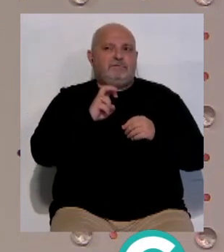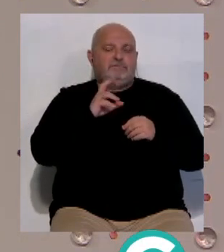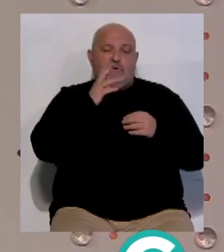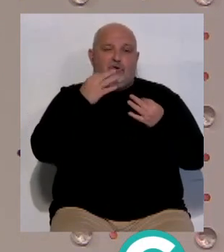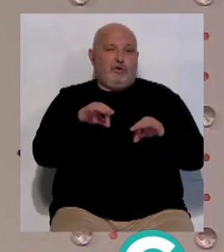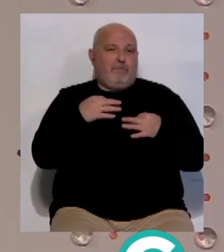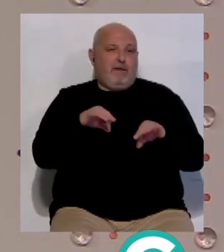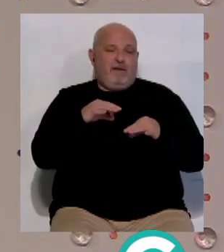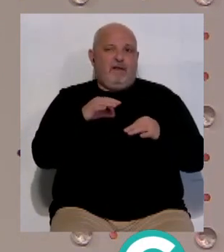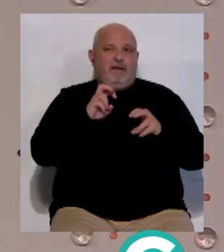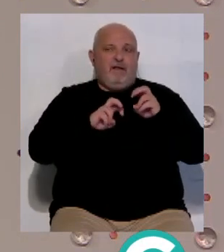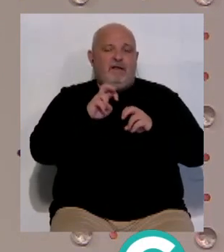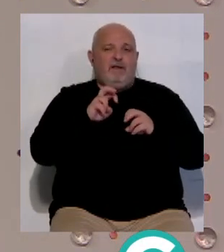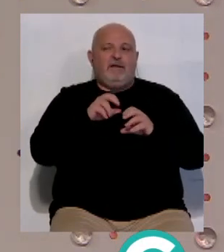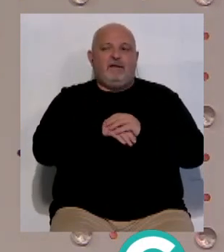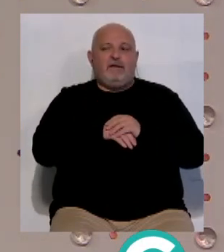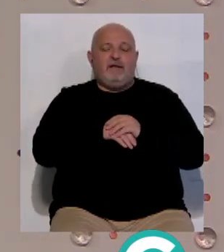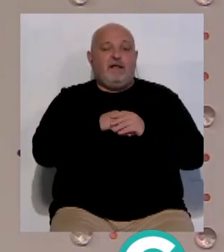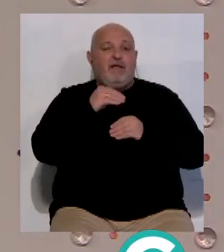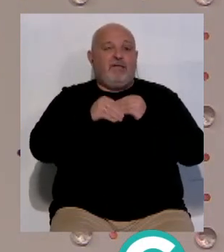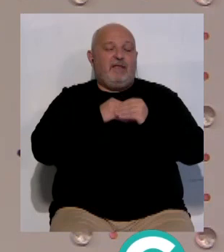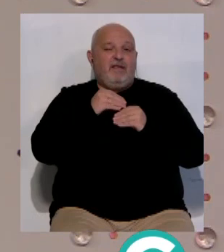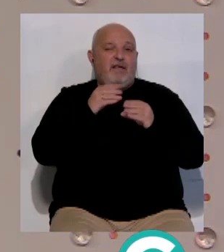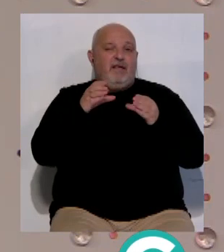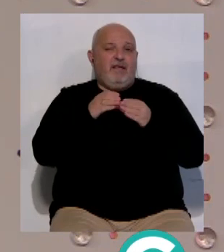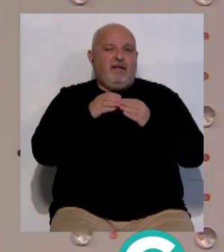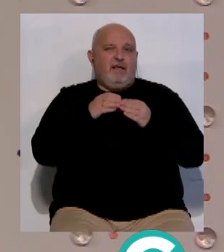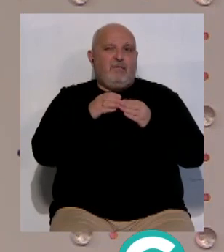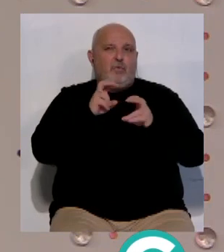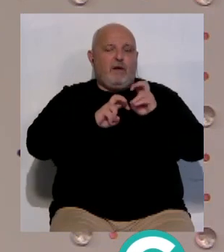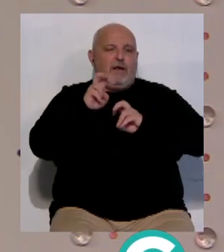tengas que tirar de esos cimientos de hacer el equipo ese equipo rocoso solidario y a partir